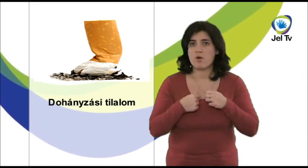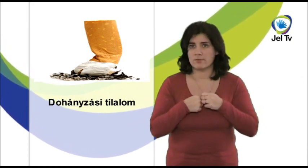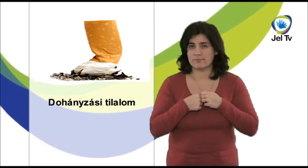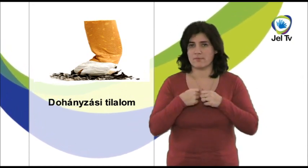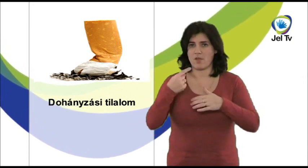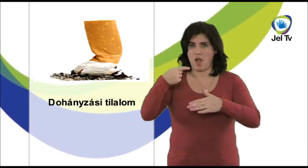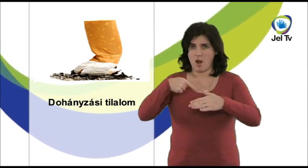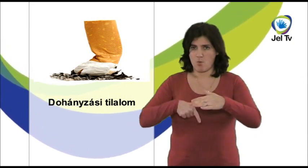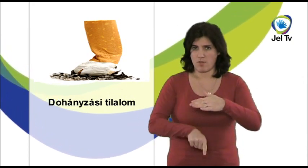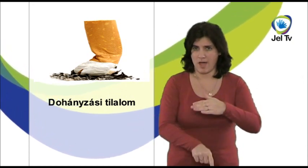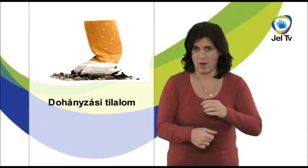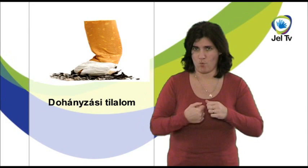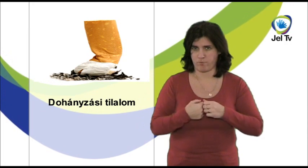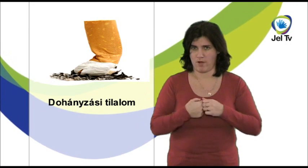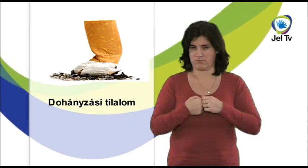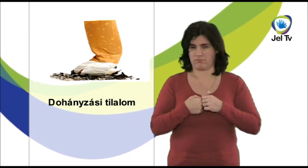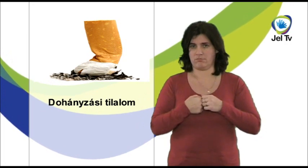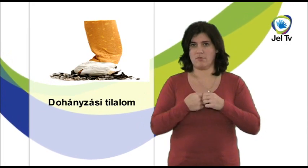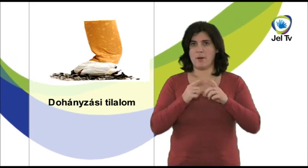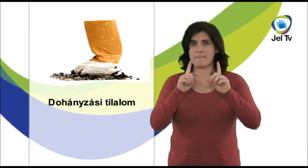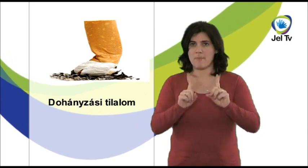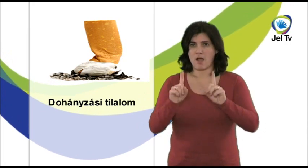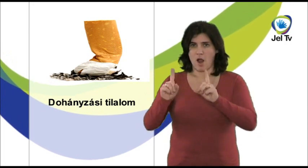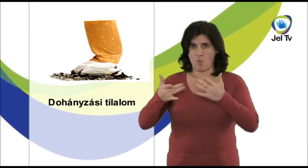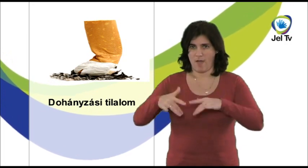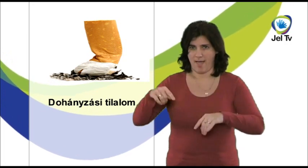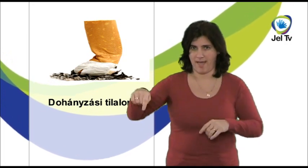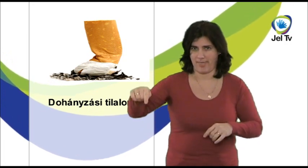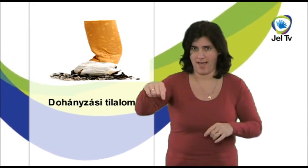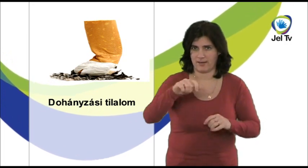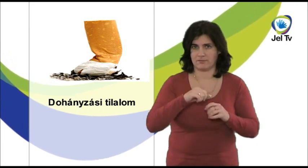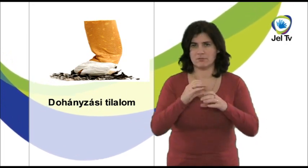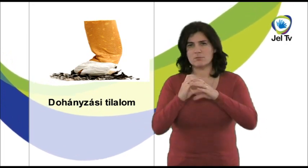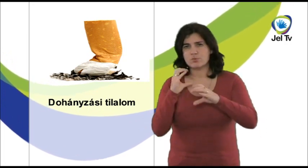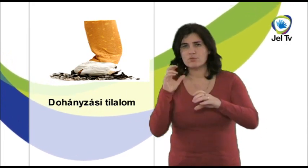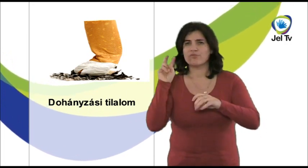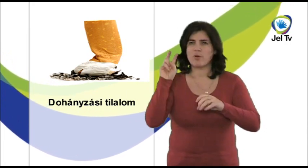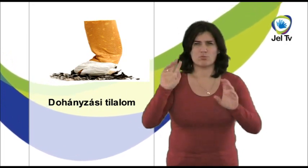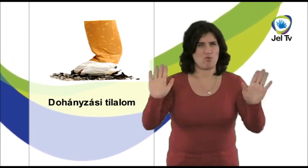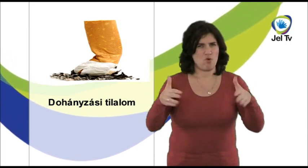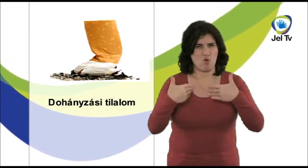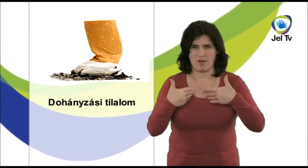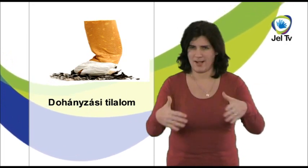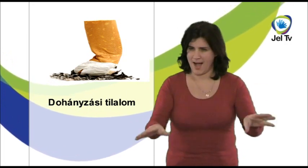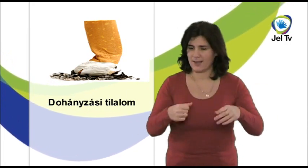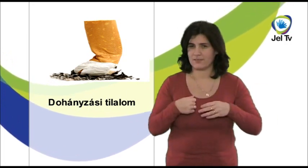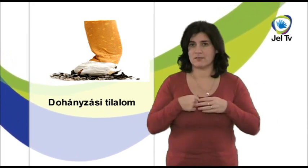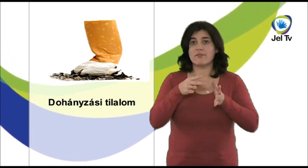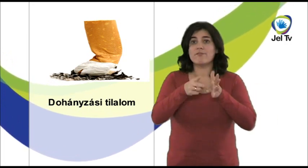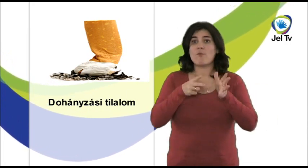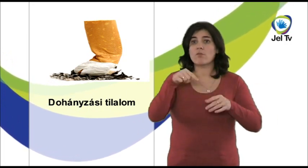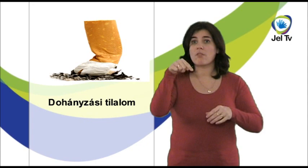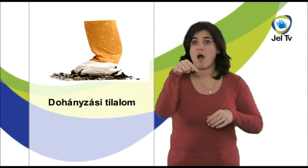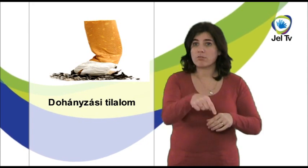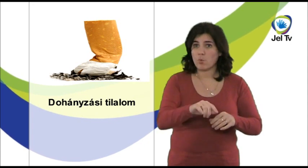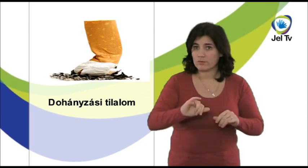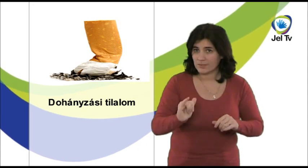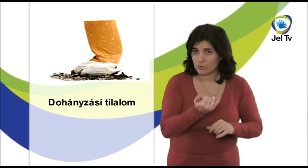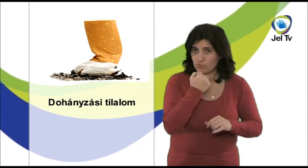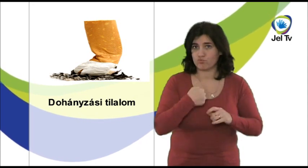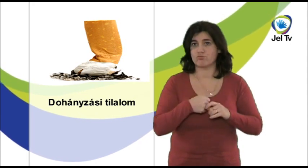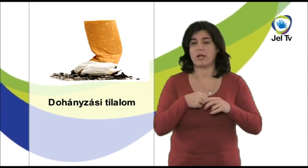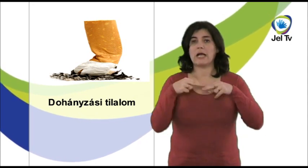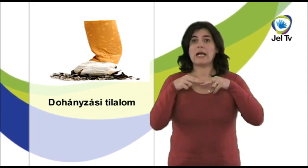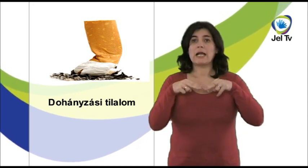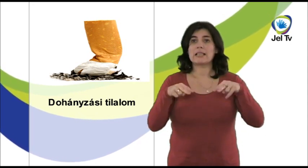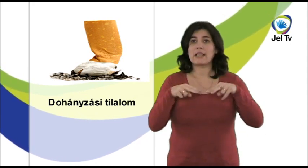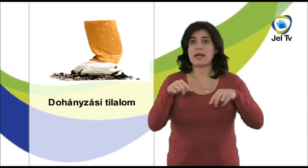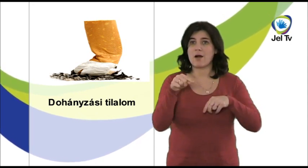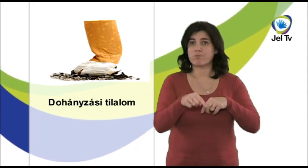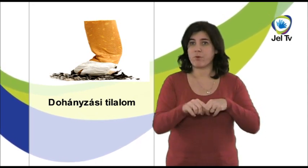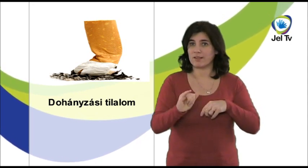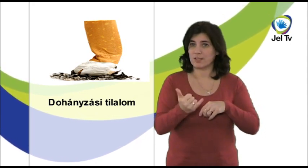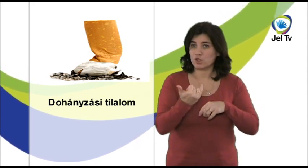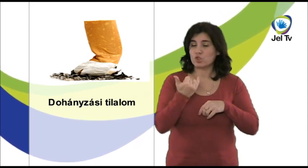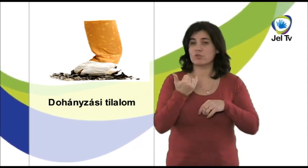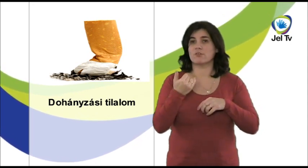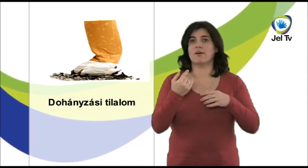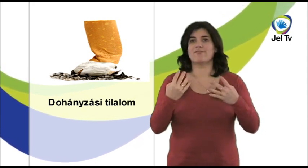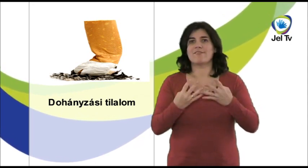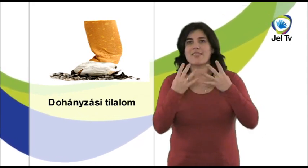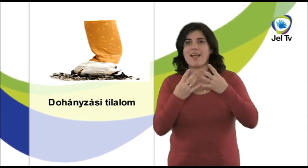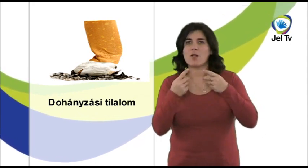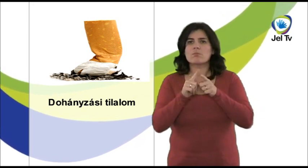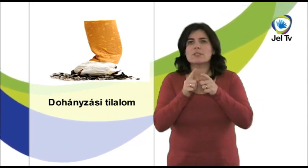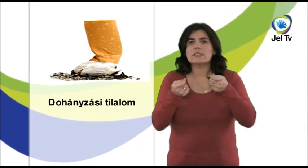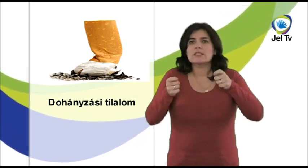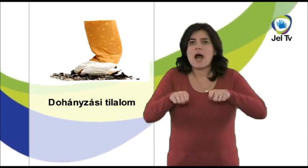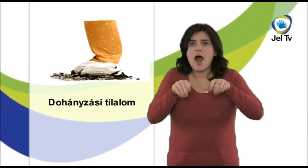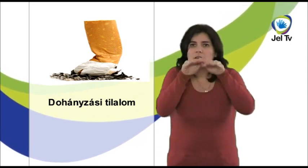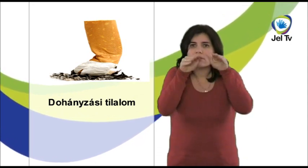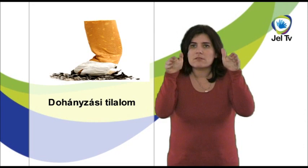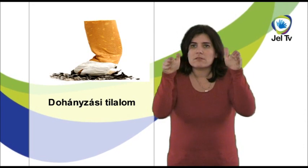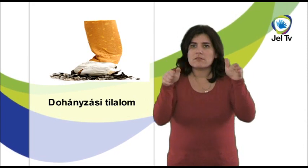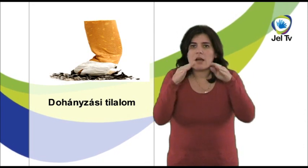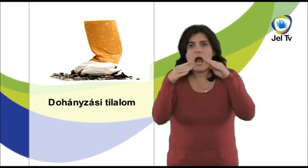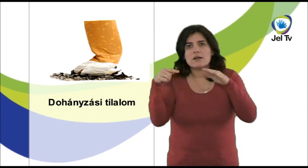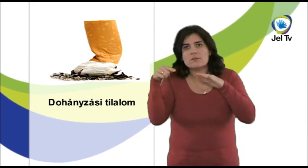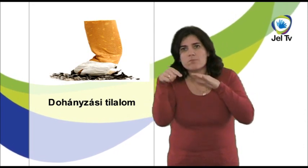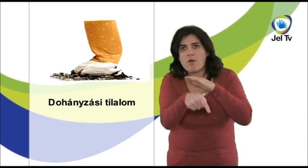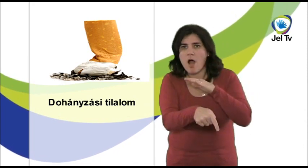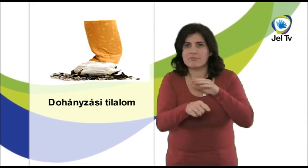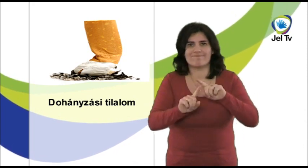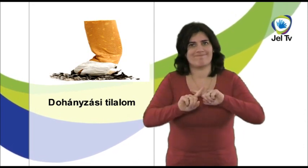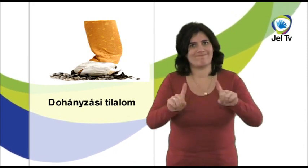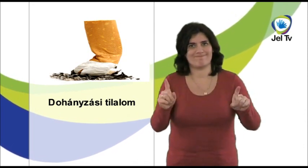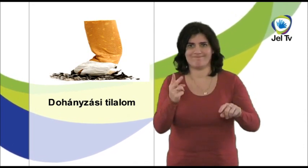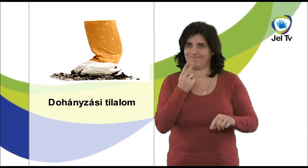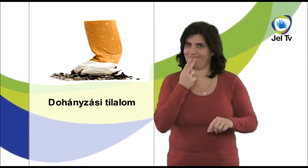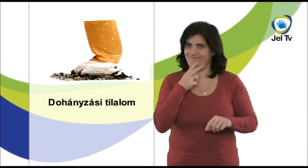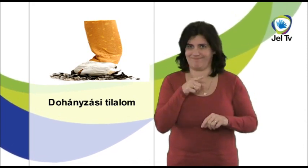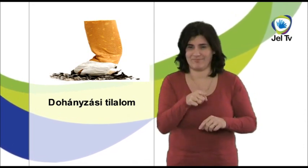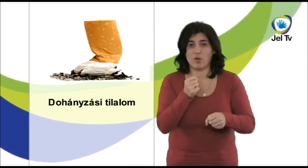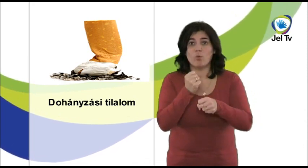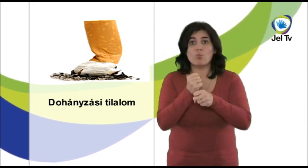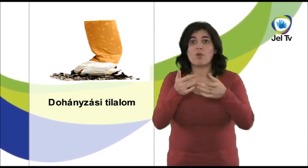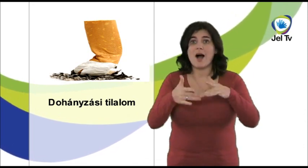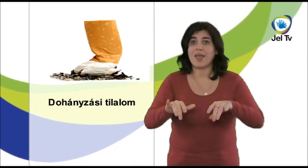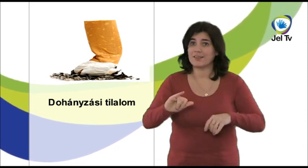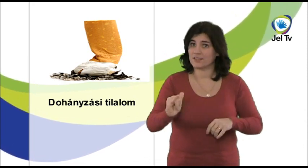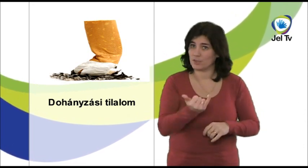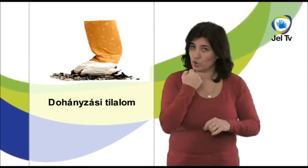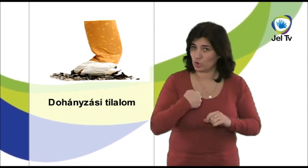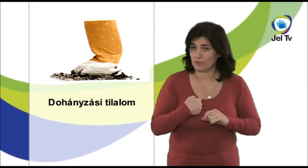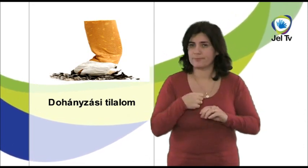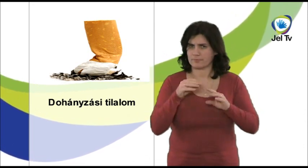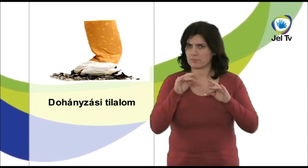Hol? Aluljárókban, megállóhelyeken, buszon, villamoson, vonaton is, étteremben is, zárt helyeken tilos a dohányzás, sőt több munkahelyen is.